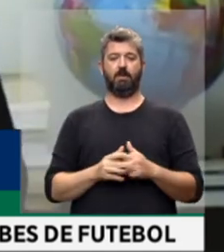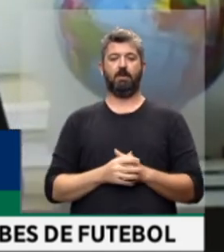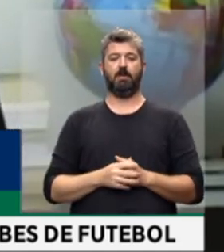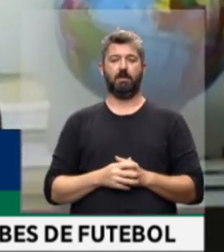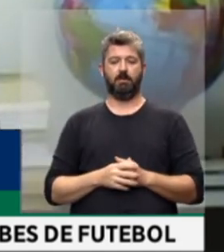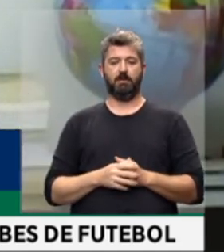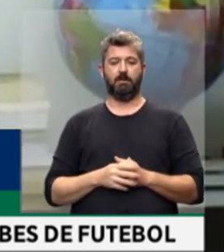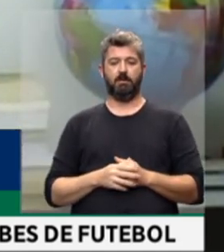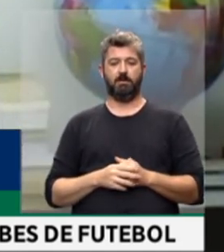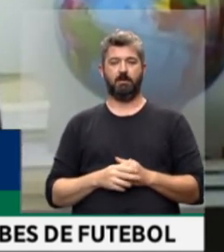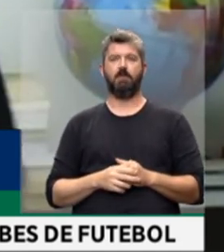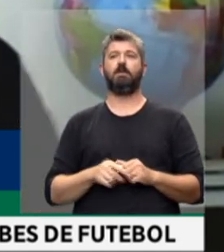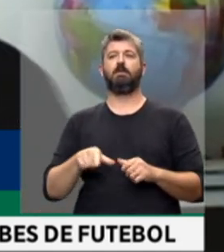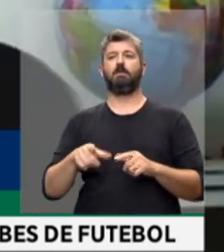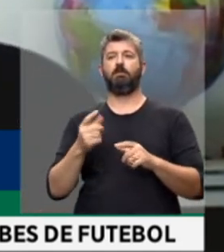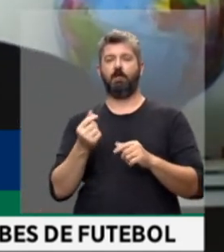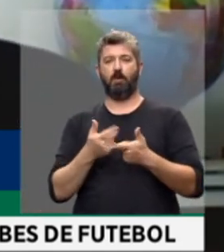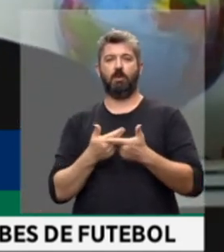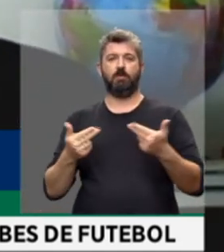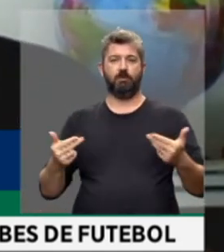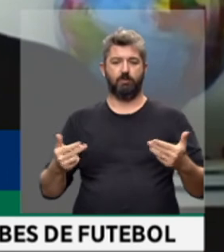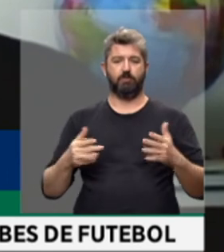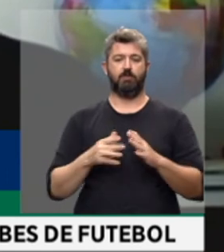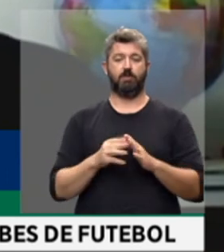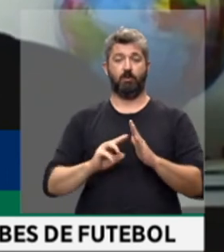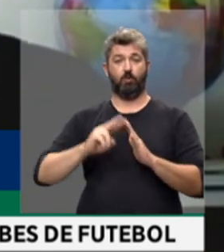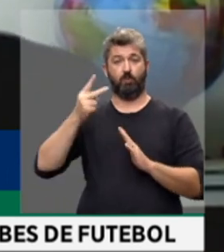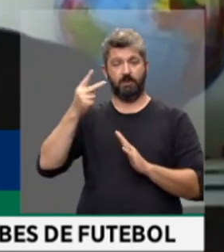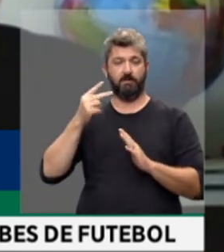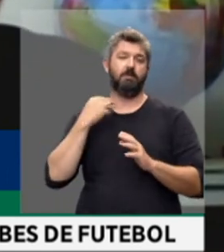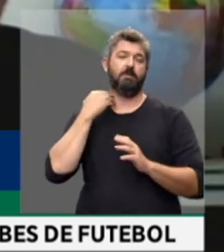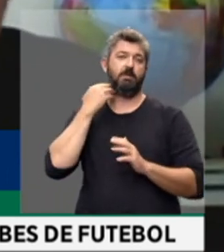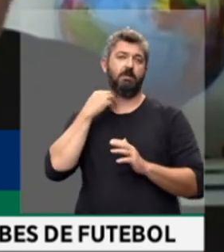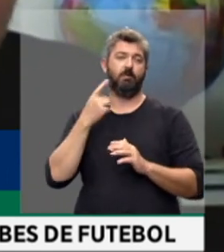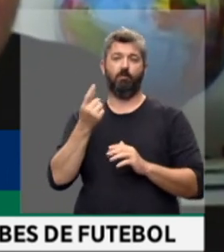MENOR REMUNERAÇÃO. O QUE O SENADO FIXOU FOI É ... DE DUAS VEZES O VALOR DO REGIME GERAL DA PREVIDÊNCIA, QUE DÁ